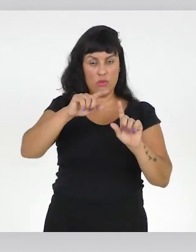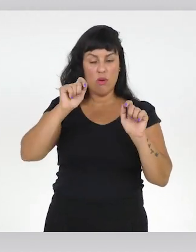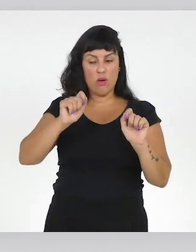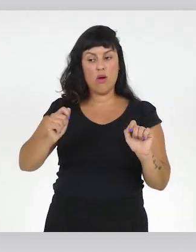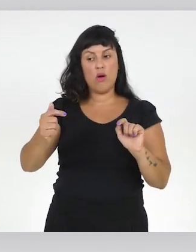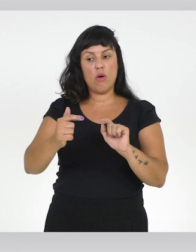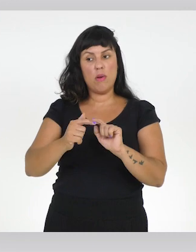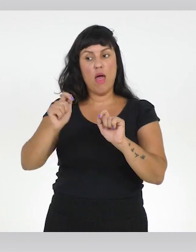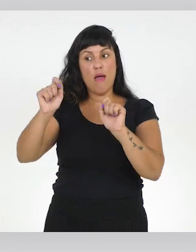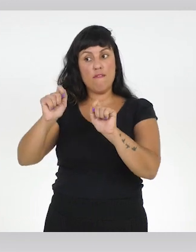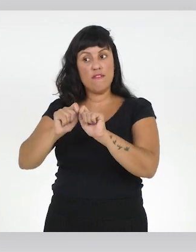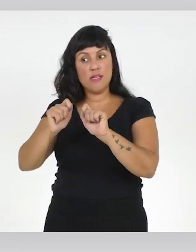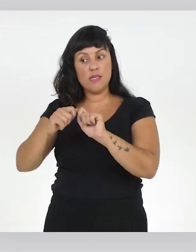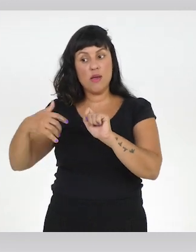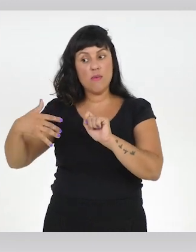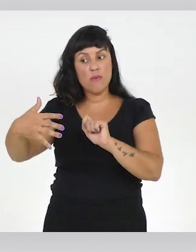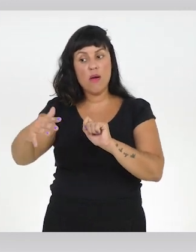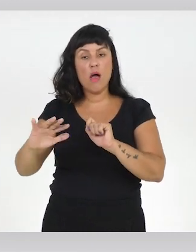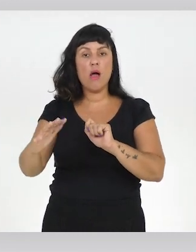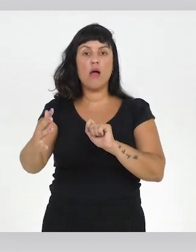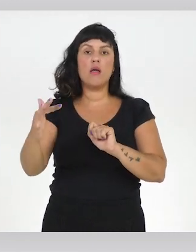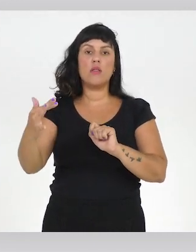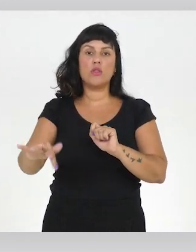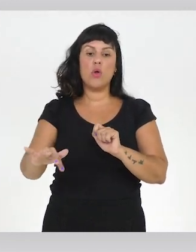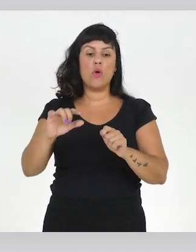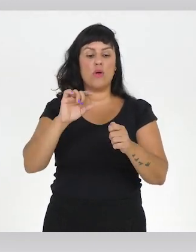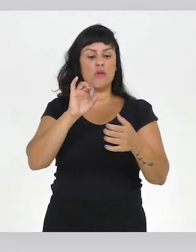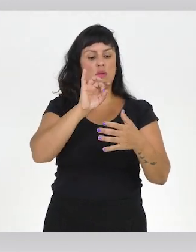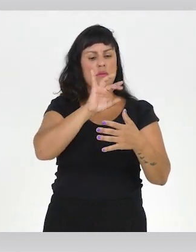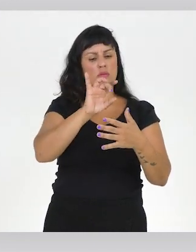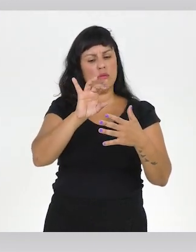separadamente. Mas eu queria deixar claro aqui para vocês